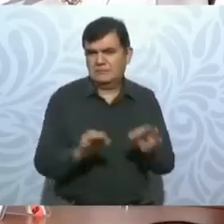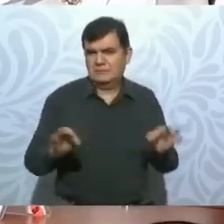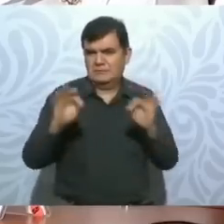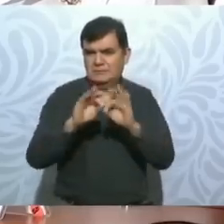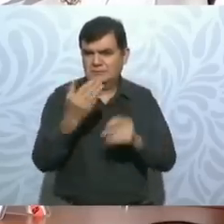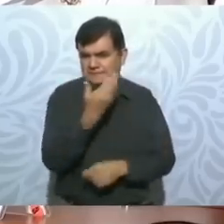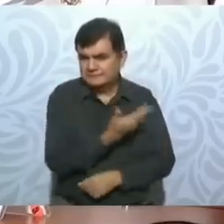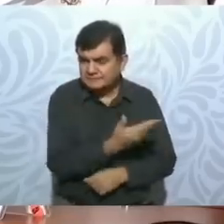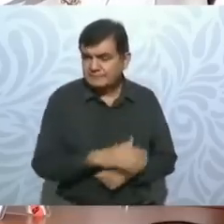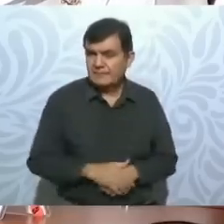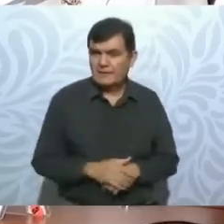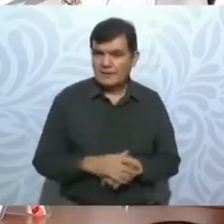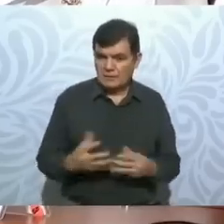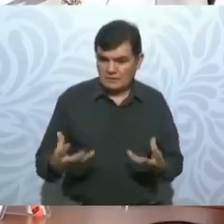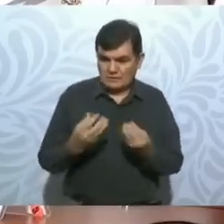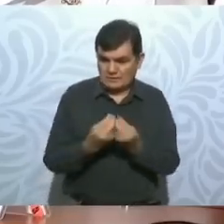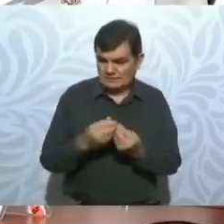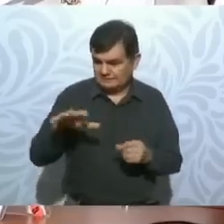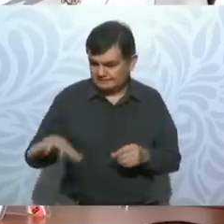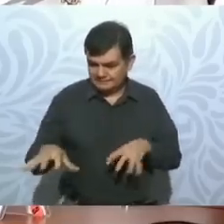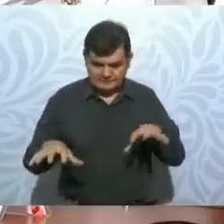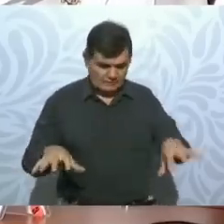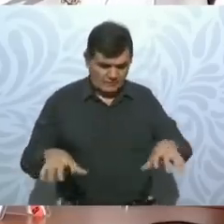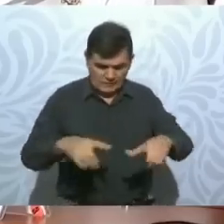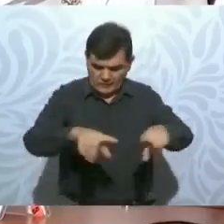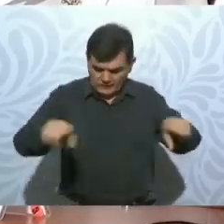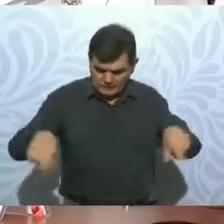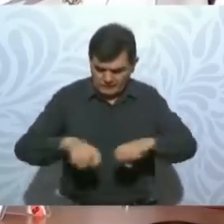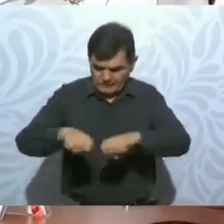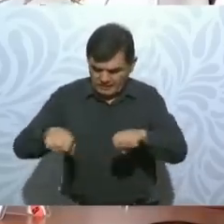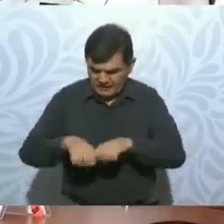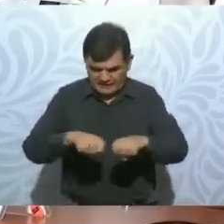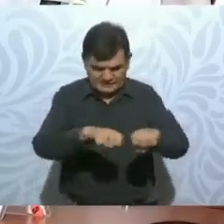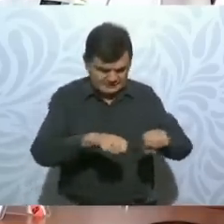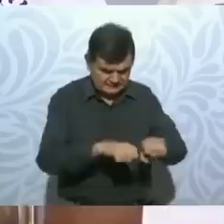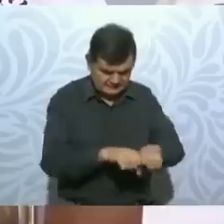unió no solamente a sus gabinete sino a todas las instituciones federales y a